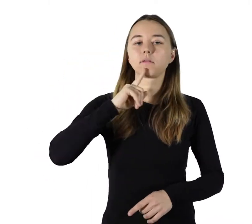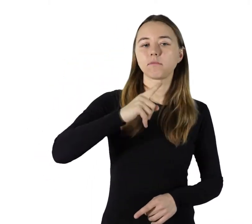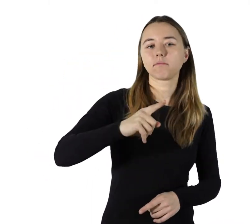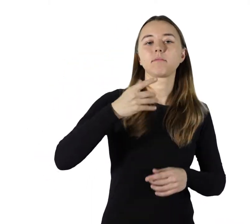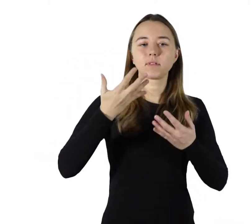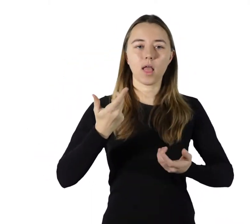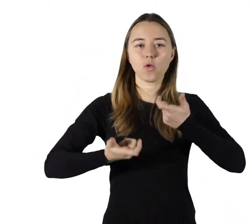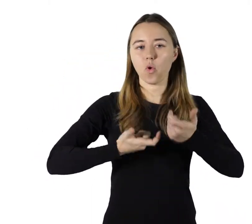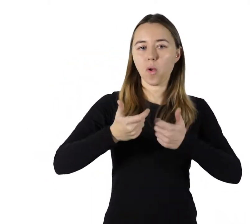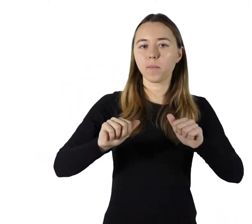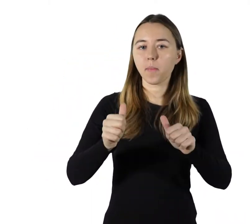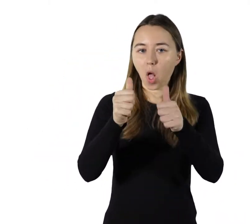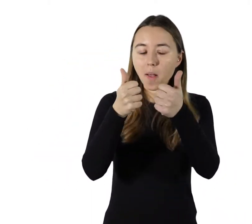zleciła wykonanie pomnika,